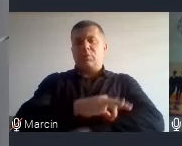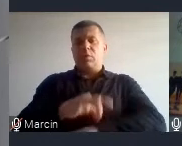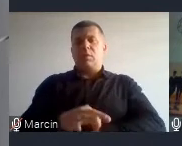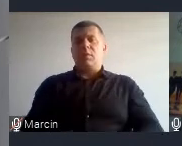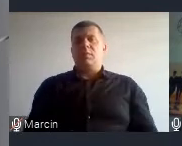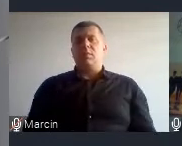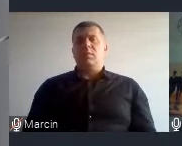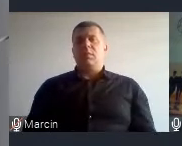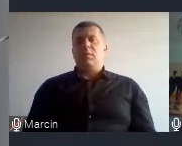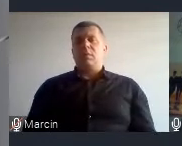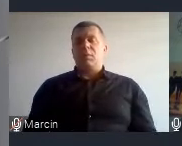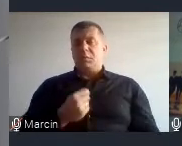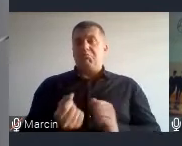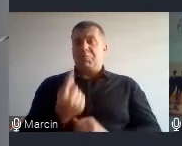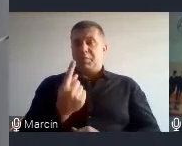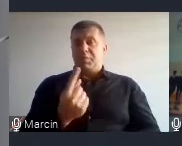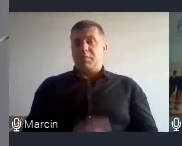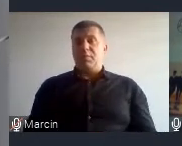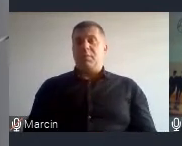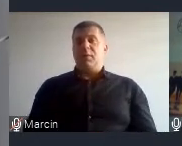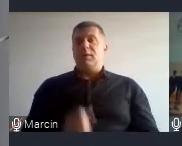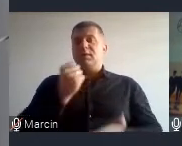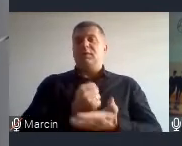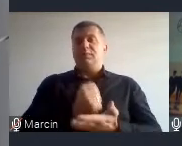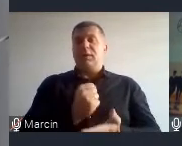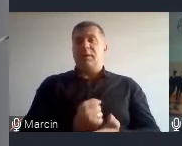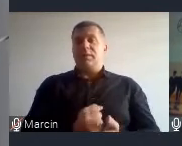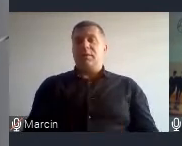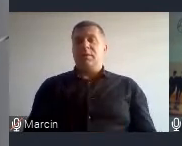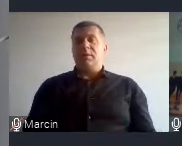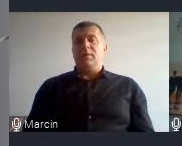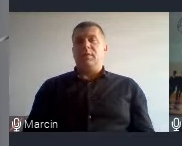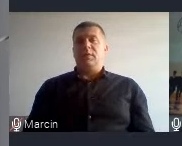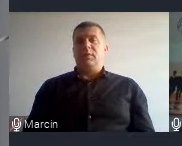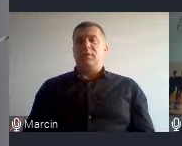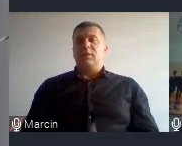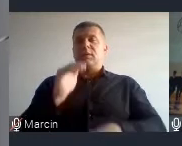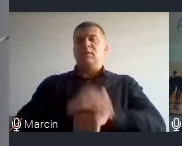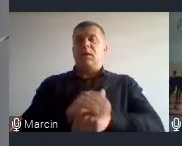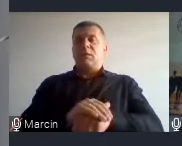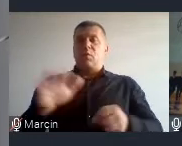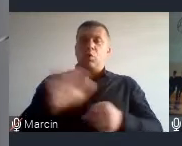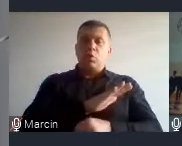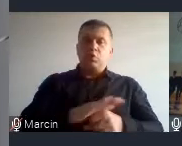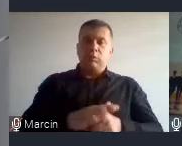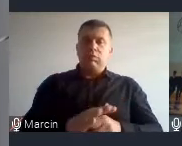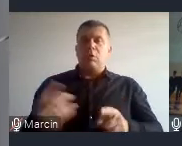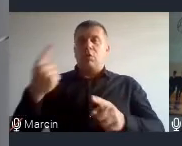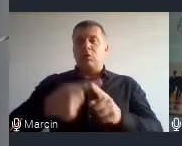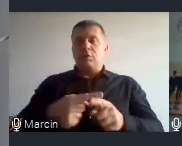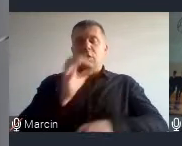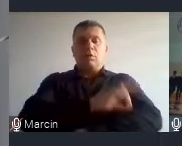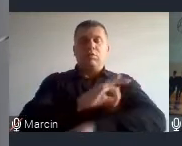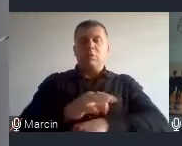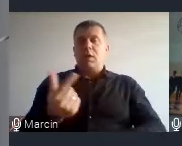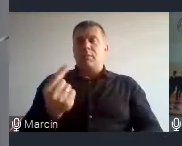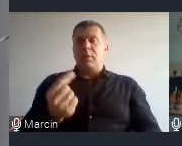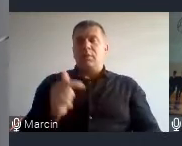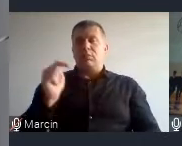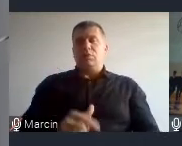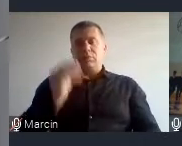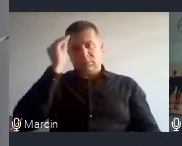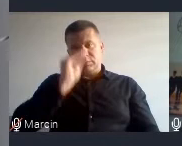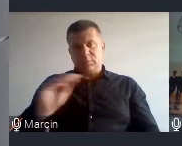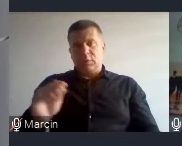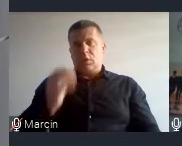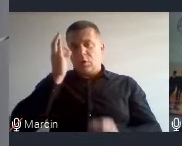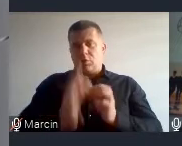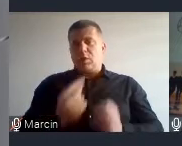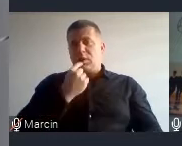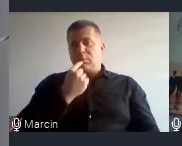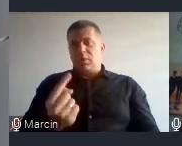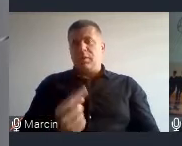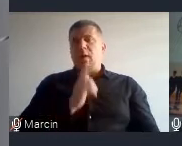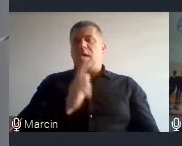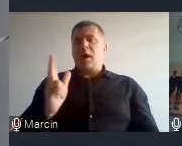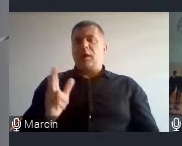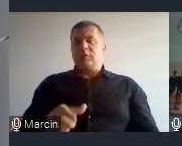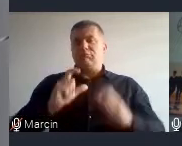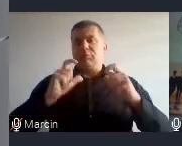kiedy w ramach naszego projektu pojawia się kwestia zamówień uzupełniających, zamówień dodatkowych projektów partnerskich.